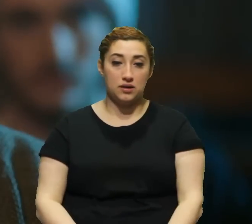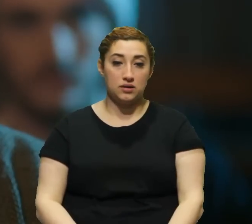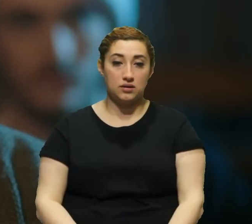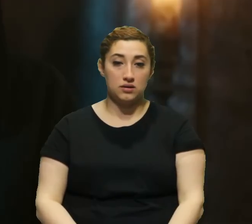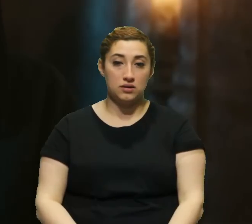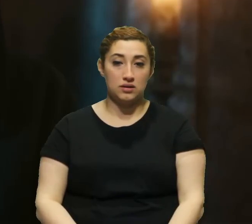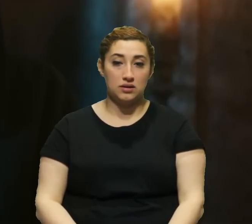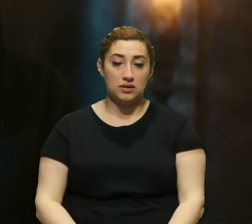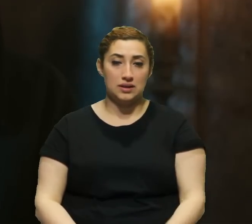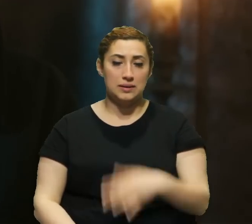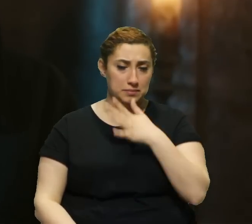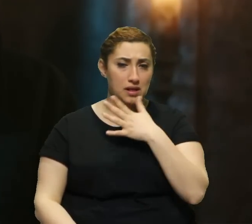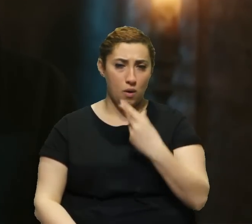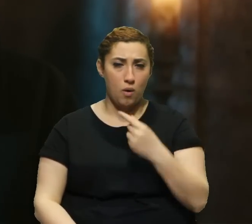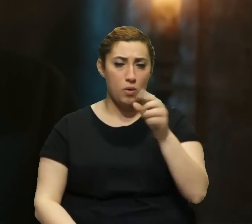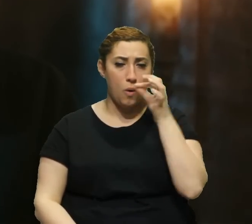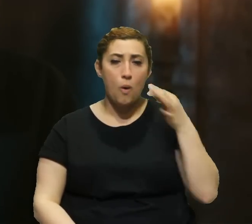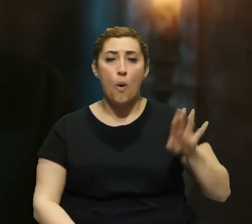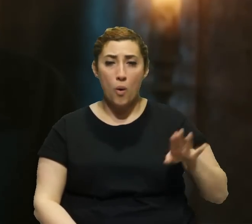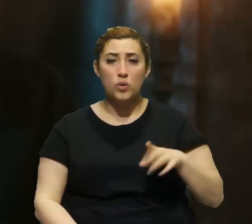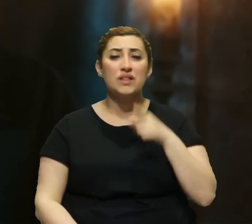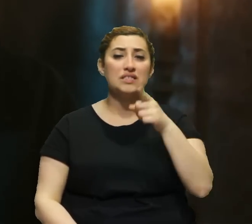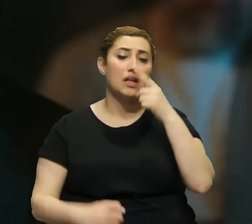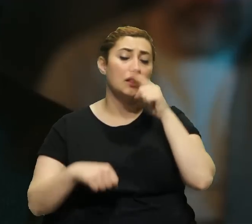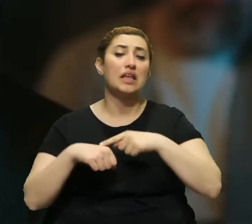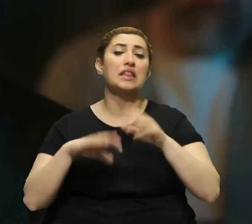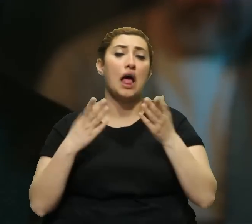Bilmiş ol, oğlun dahi sana inanmaz.